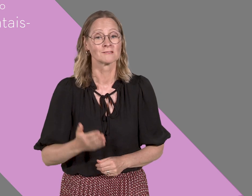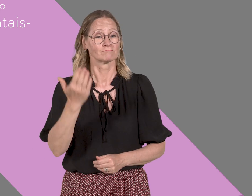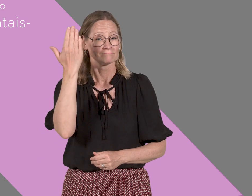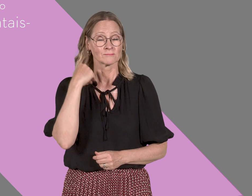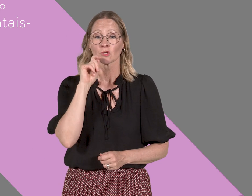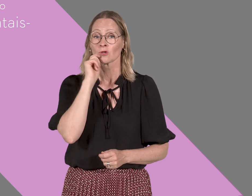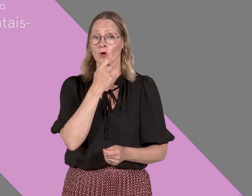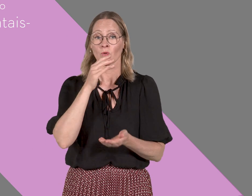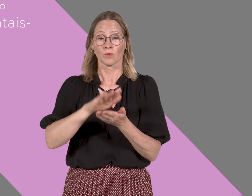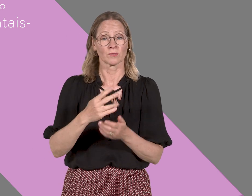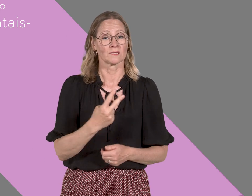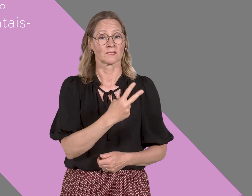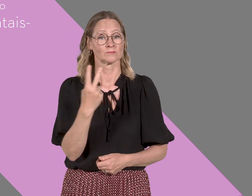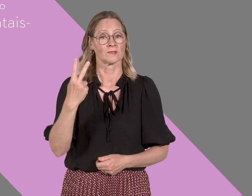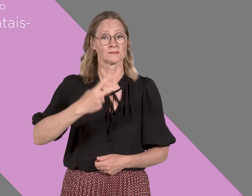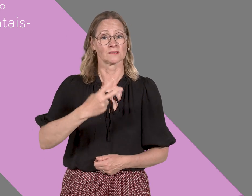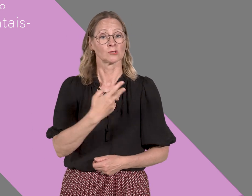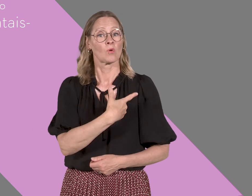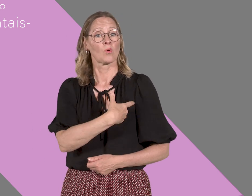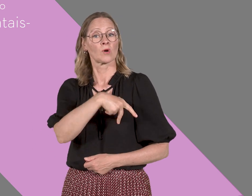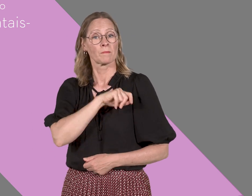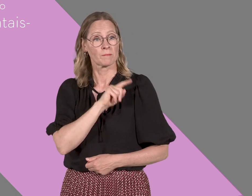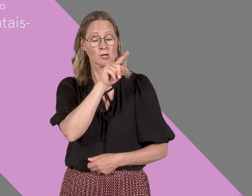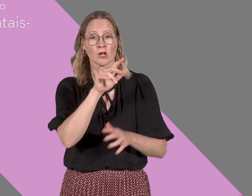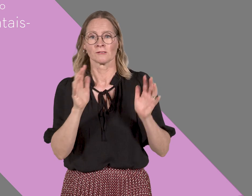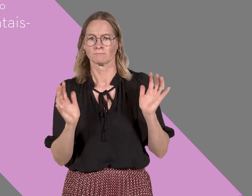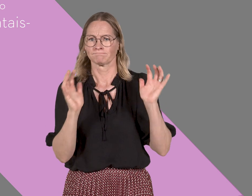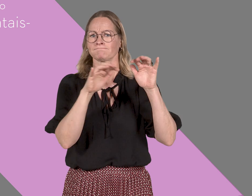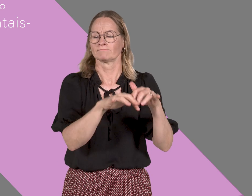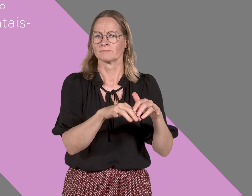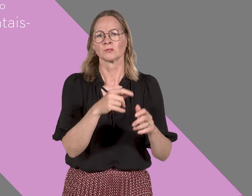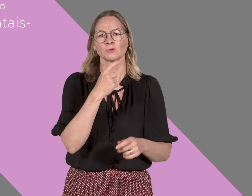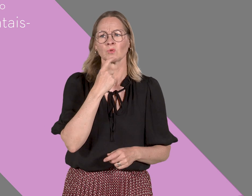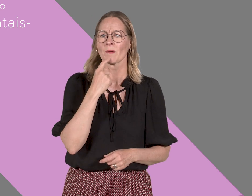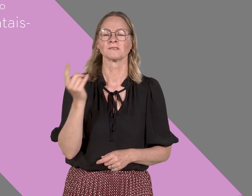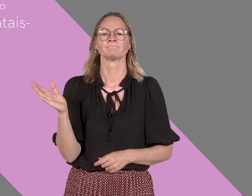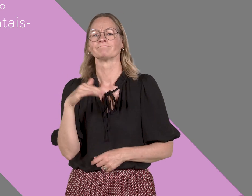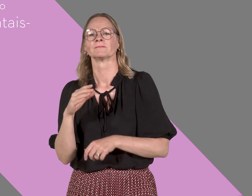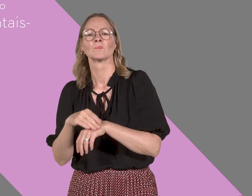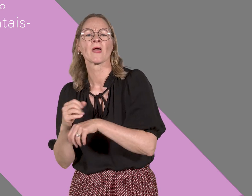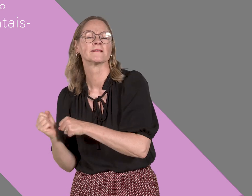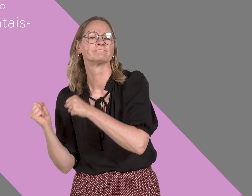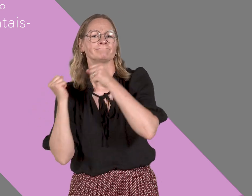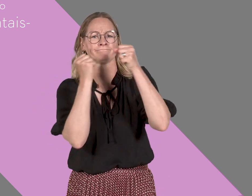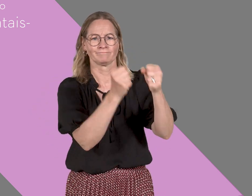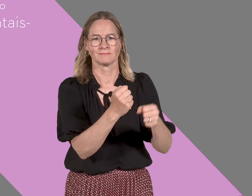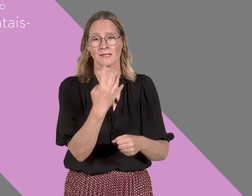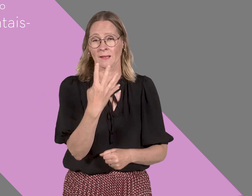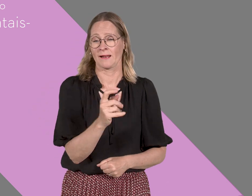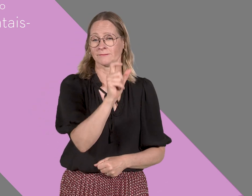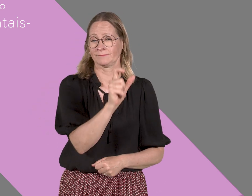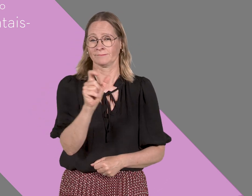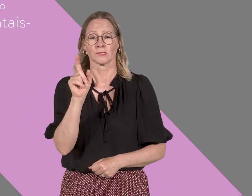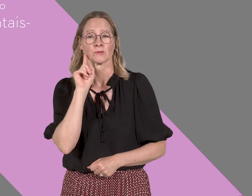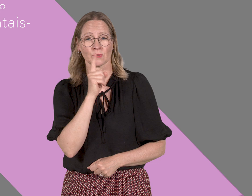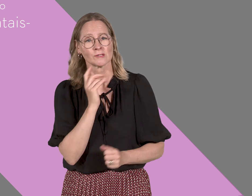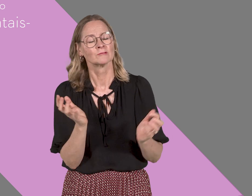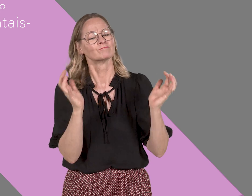Joulukuussa 2022 Örebrossa kokoontui neljä Suomesta Ruotsiin muuttanutta kuuroa -